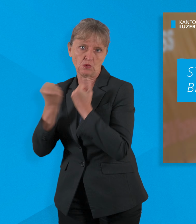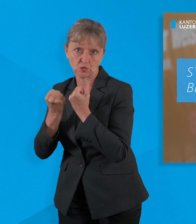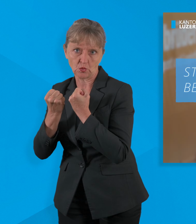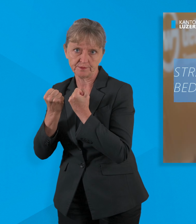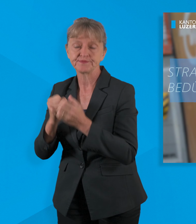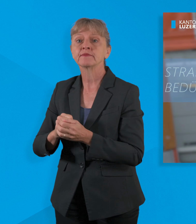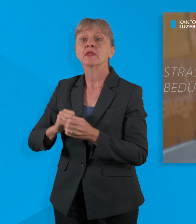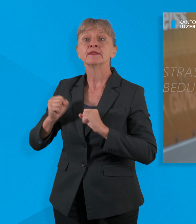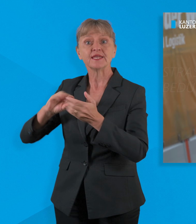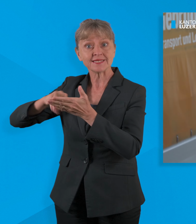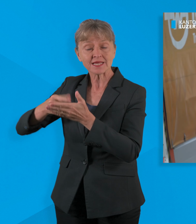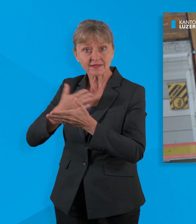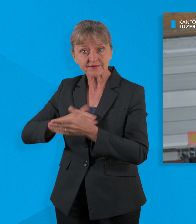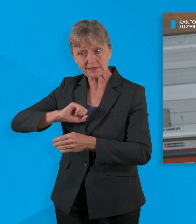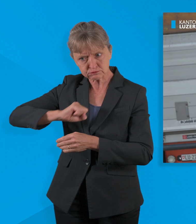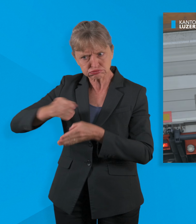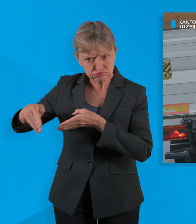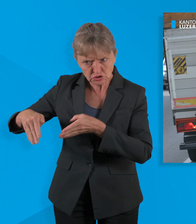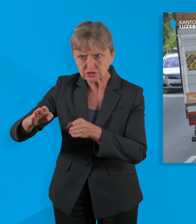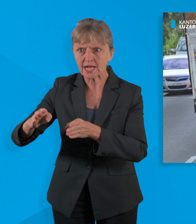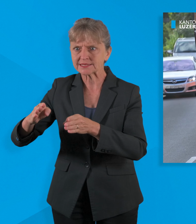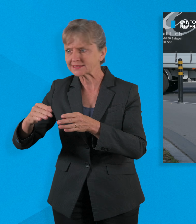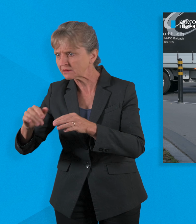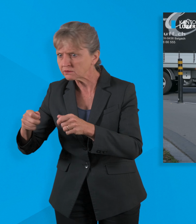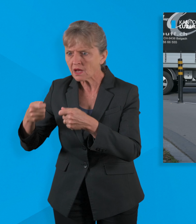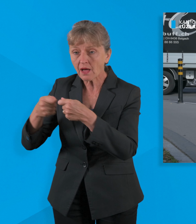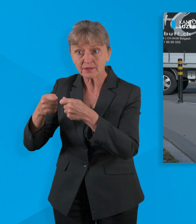Die Initiative will die Leistungsfähigkeit der Kantonsstrassen an der Nachfrage